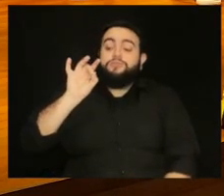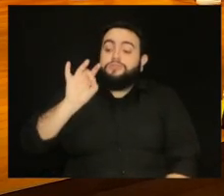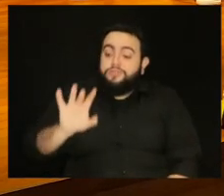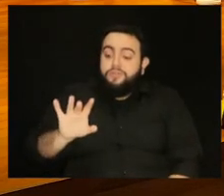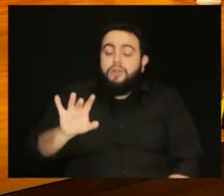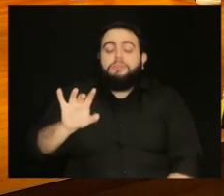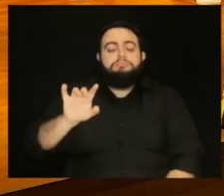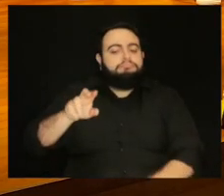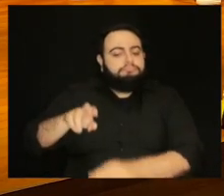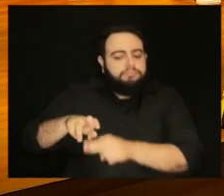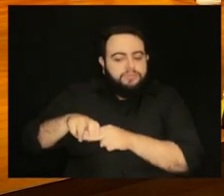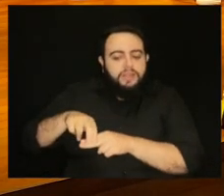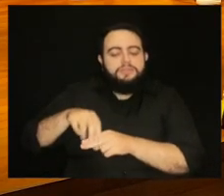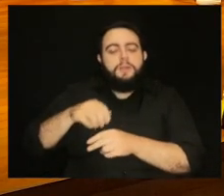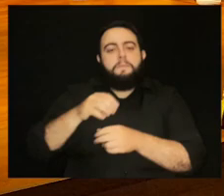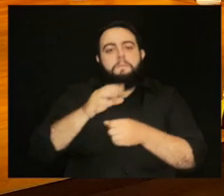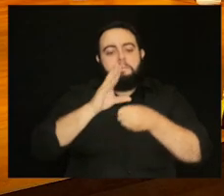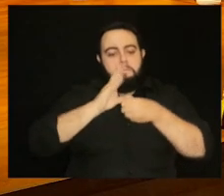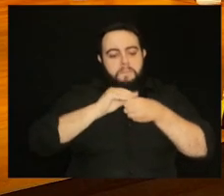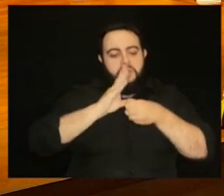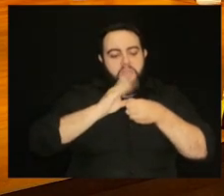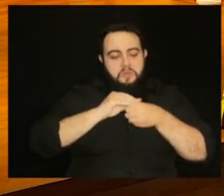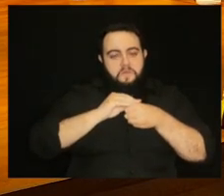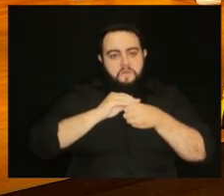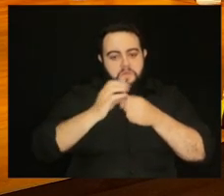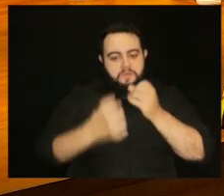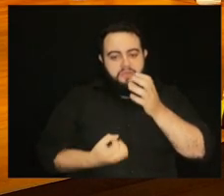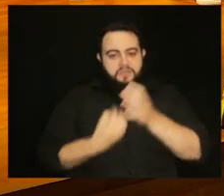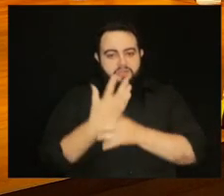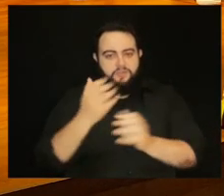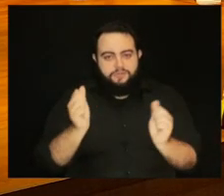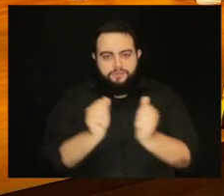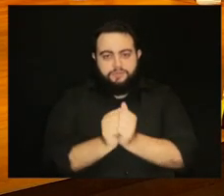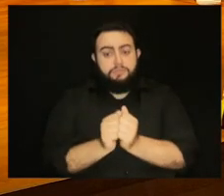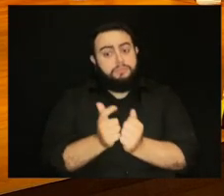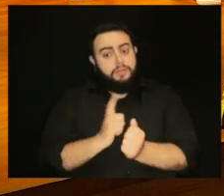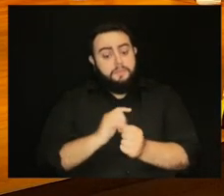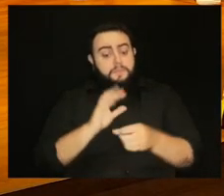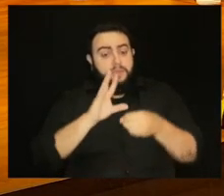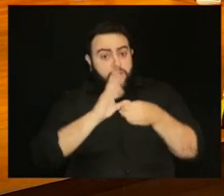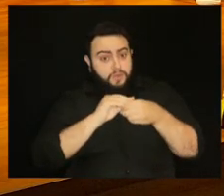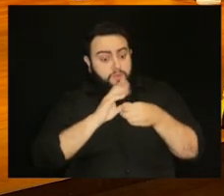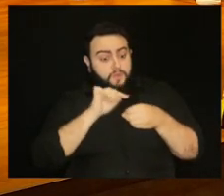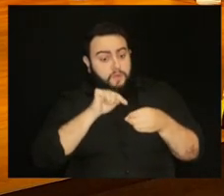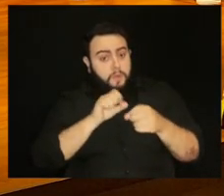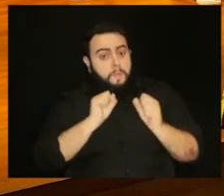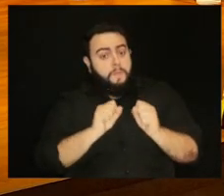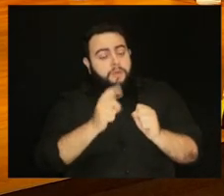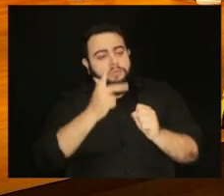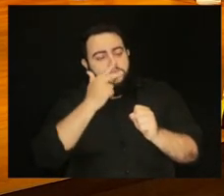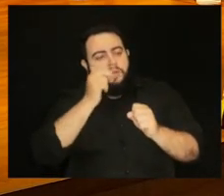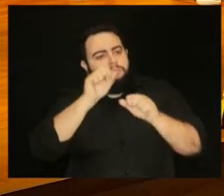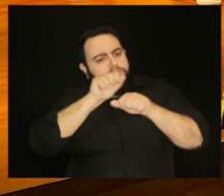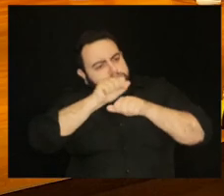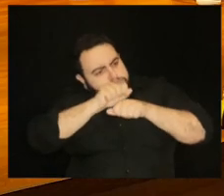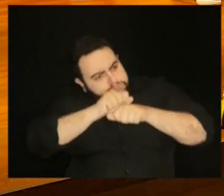o microfone. Então existe um microfone que pode ser amplificado. Os cantores até então cantavam